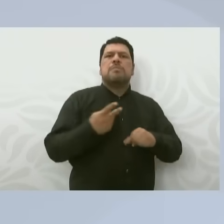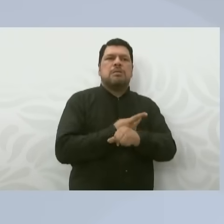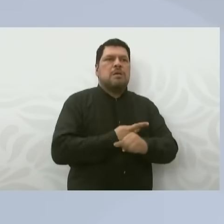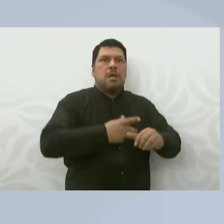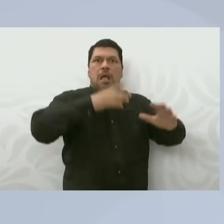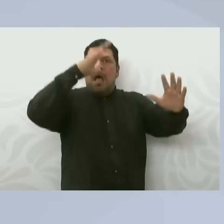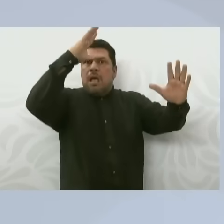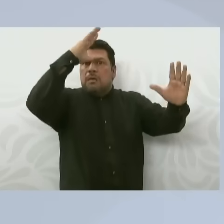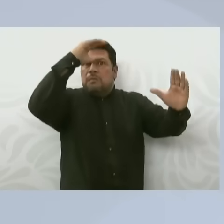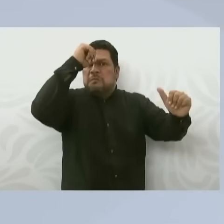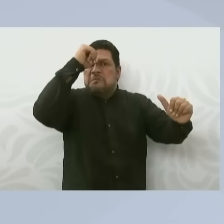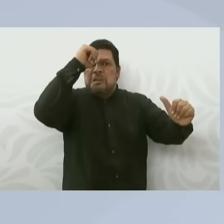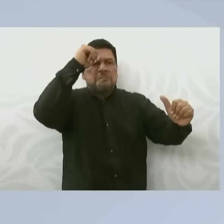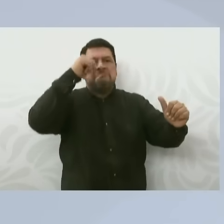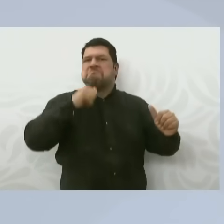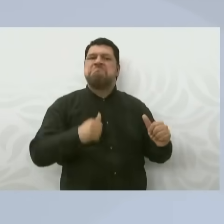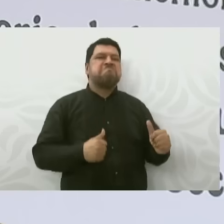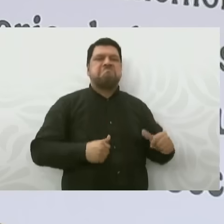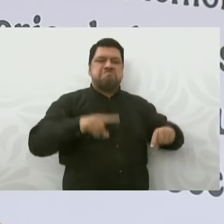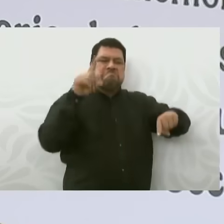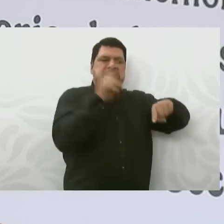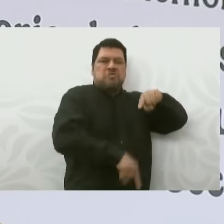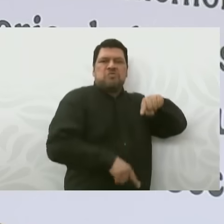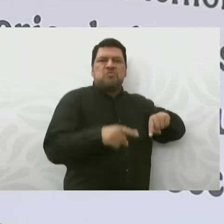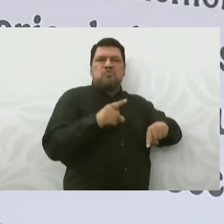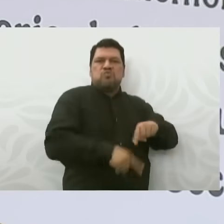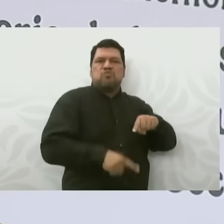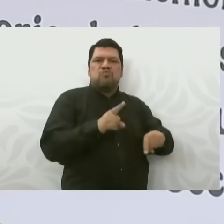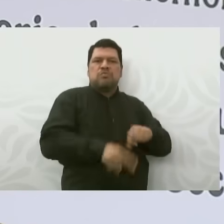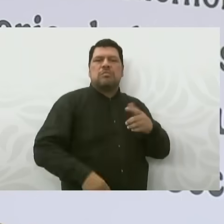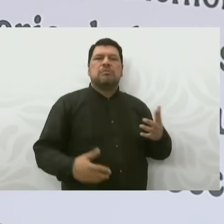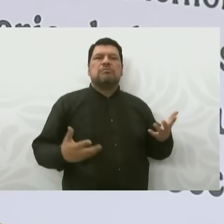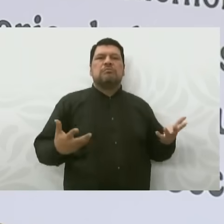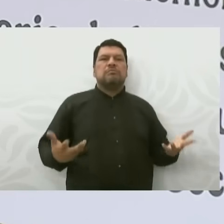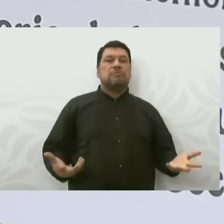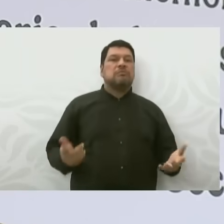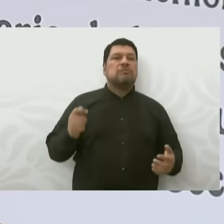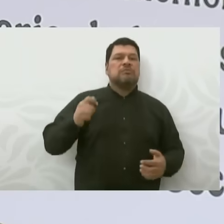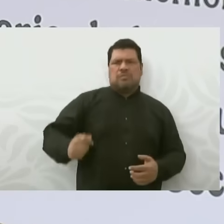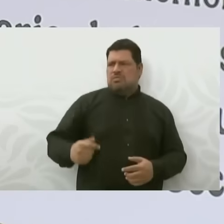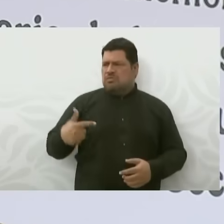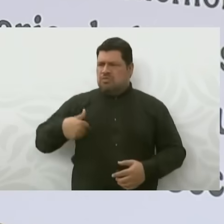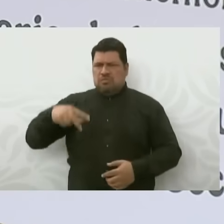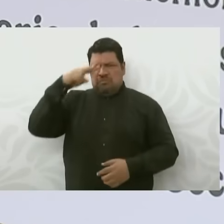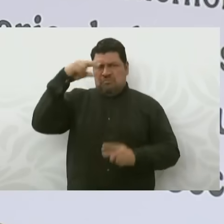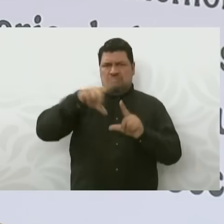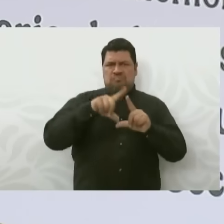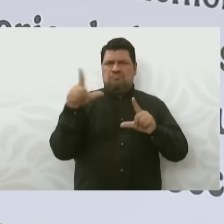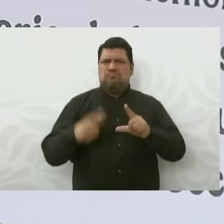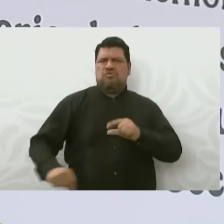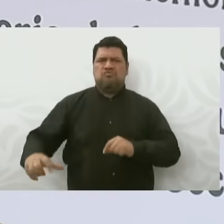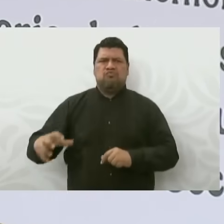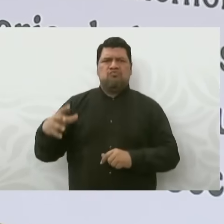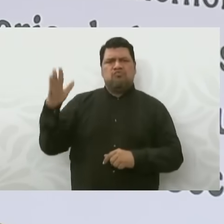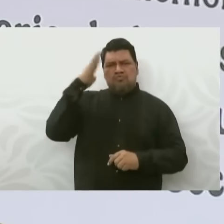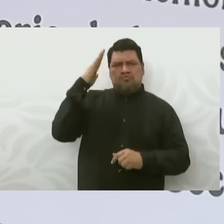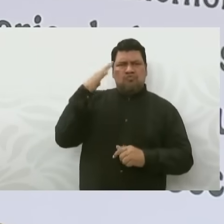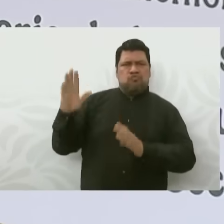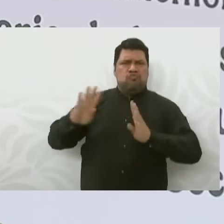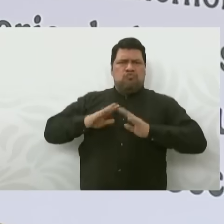elementales de derecho internacional fue necesario el patriotismo de los cadetes de la Escuela Naval